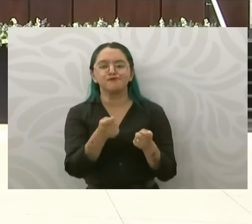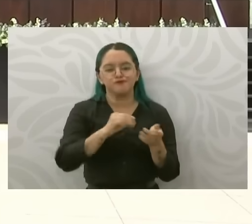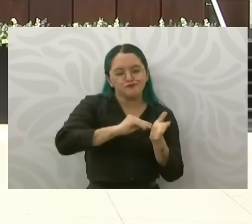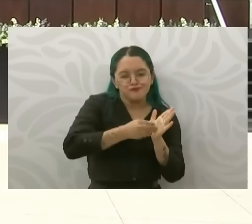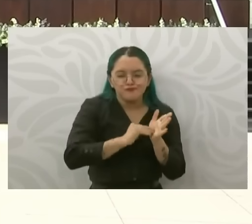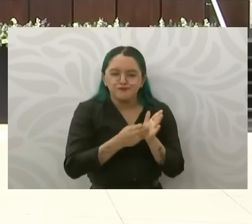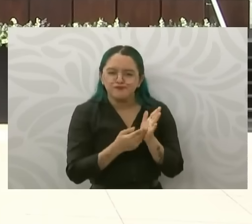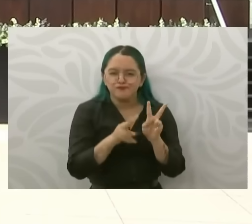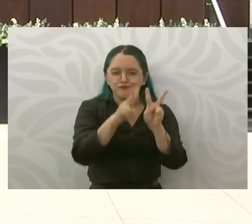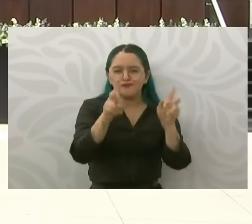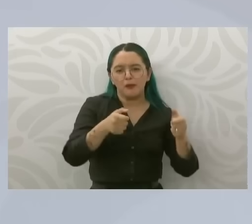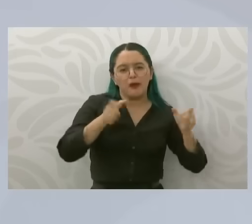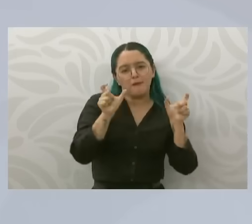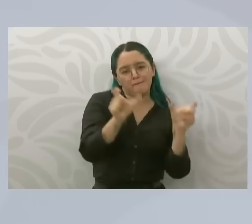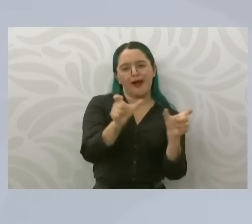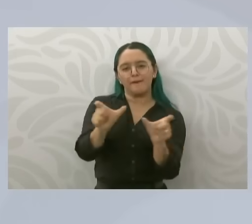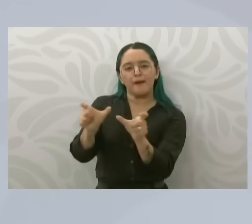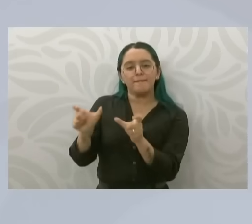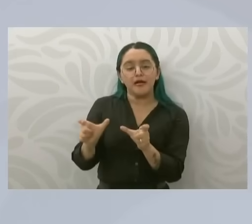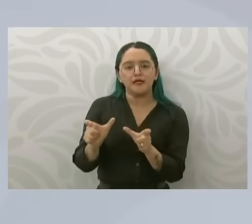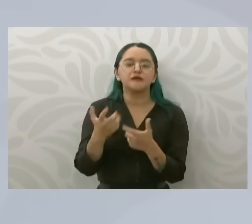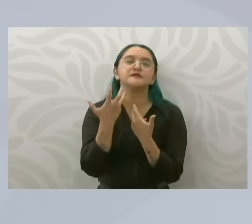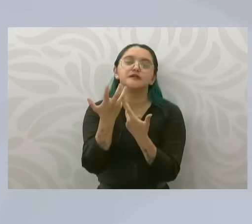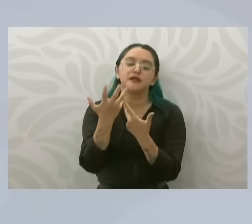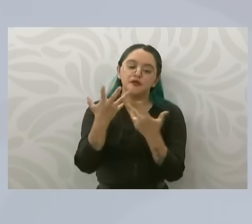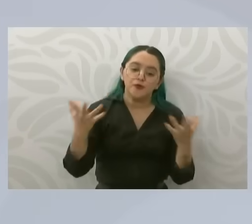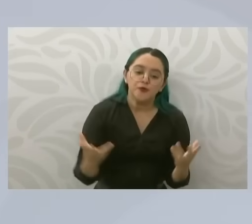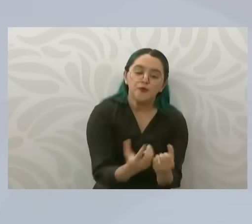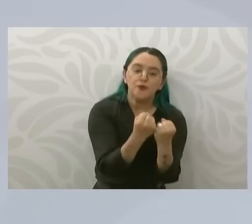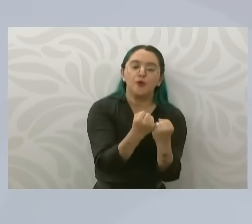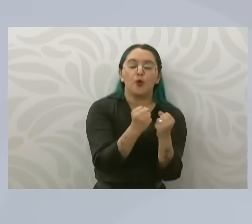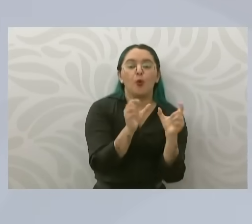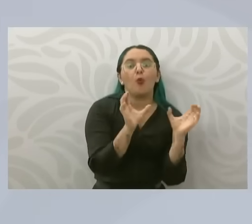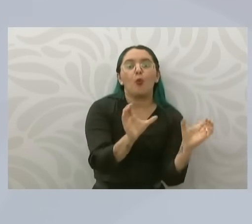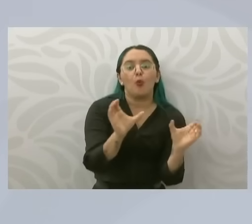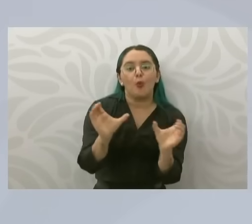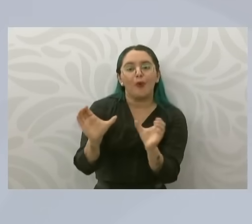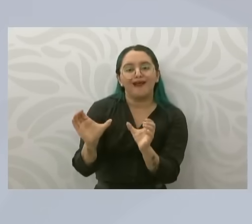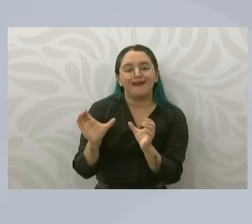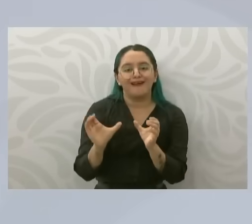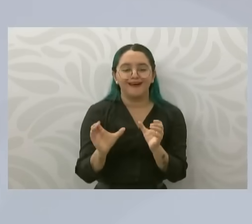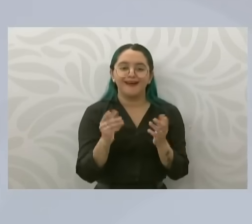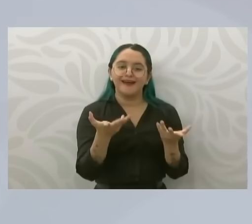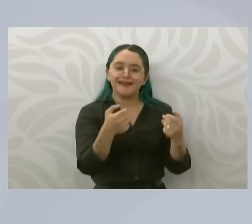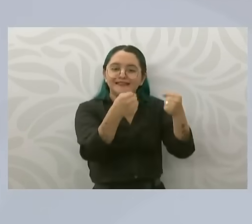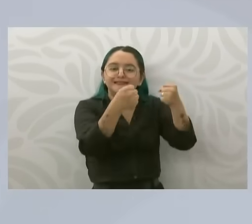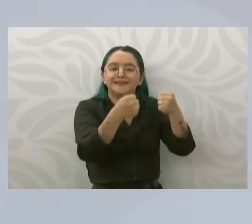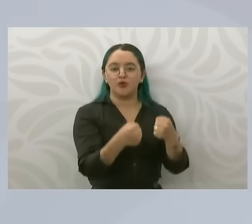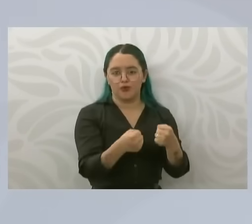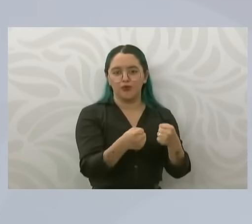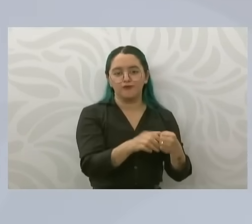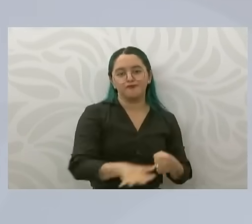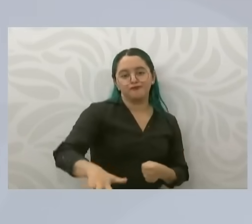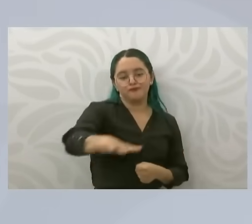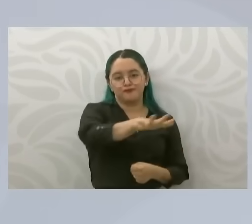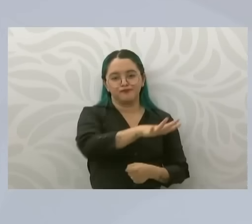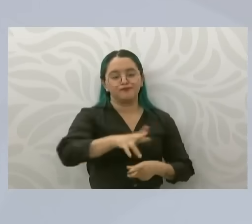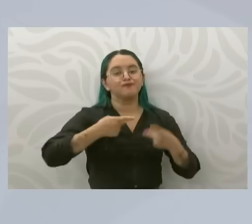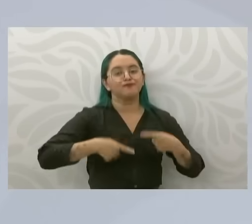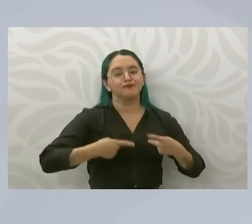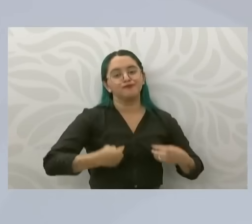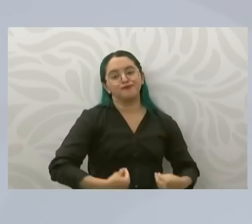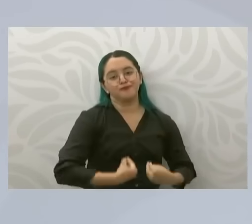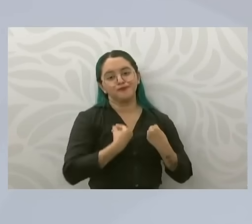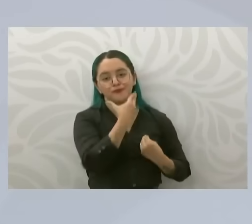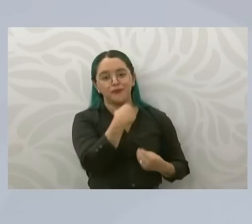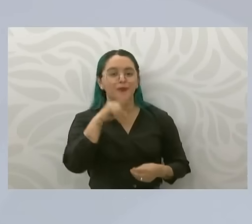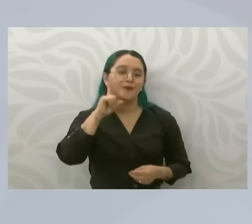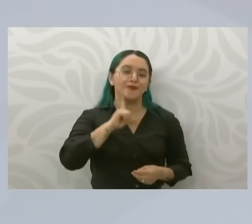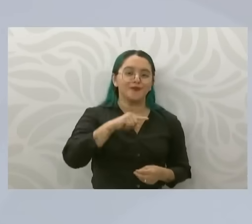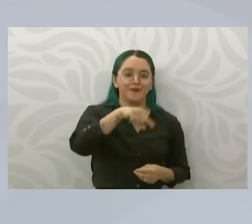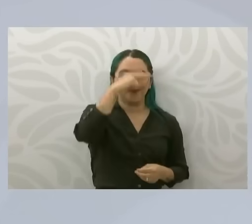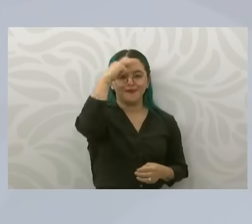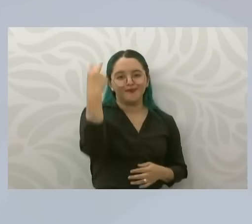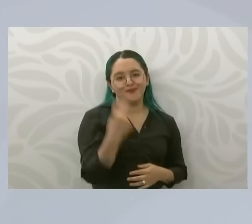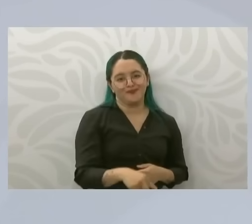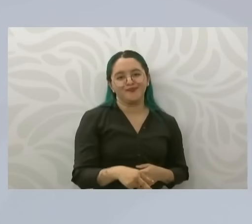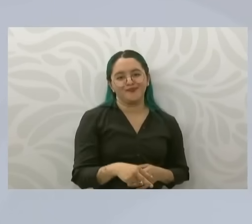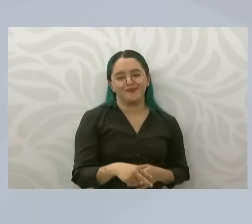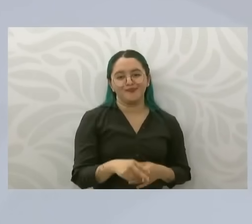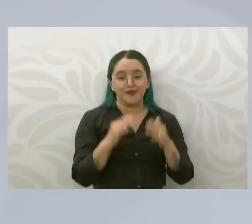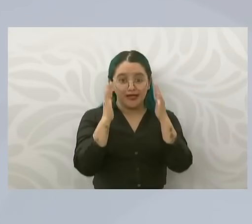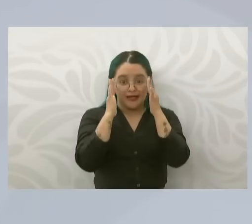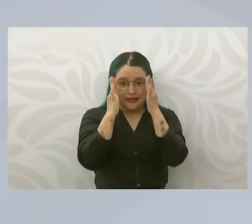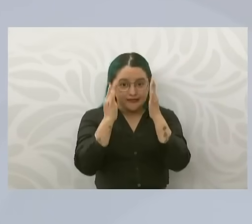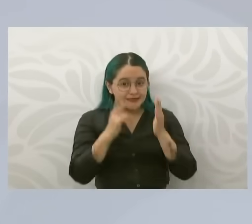objetivo de proteger y salvaguardar salvaguardar la seguridad de las y los mexicanos estoy segura